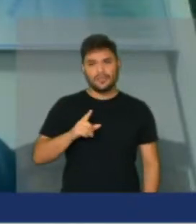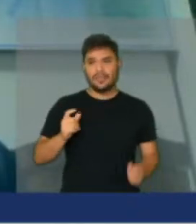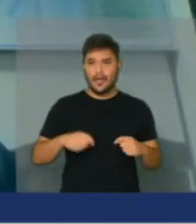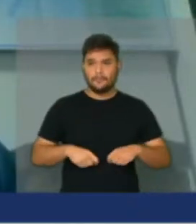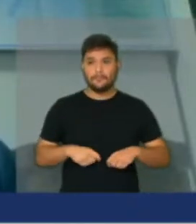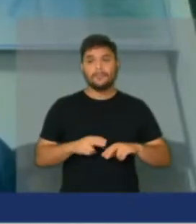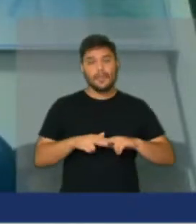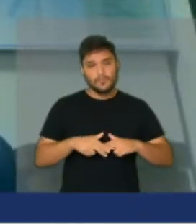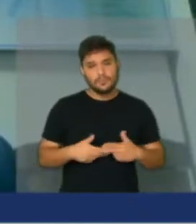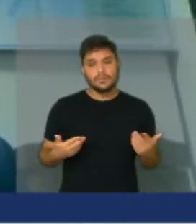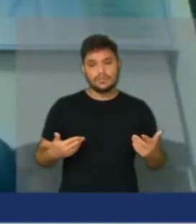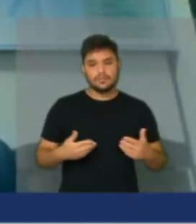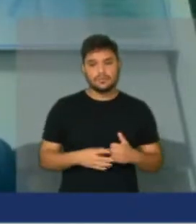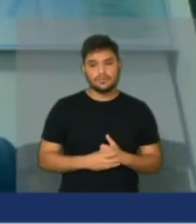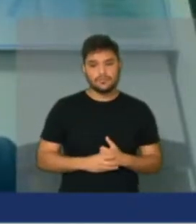EU... EU É ... MANIFESTO AQUI O MEU VOTO FAVORÁVEL.